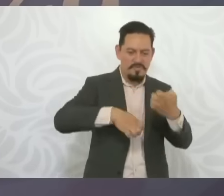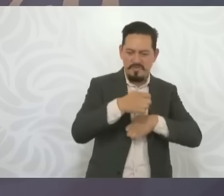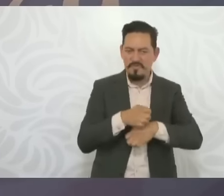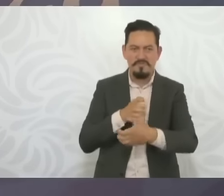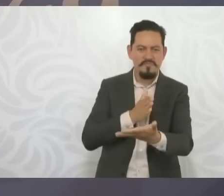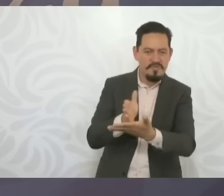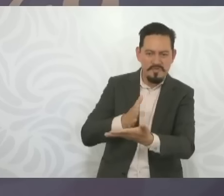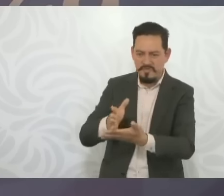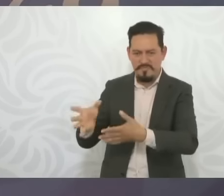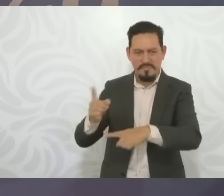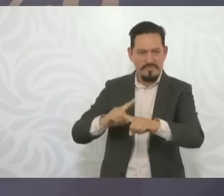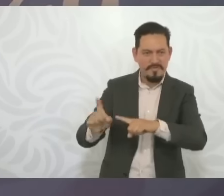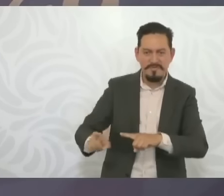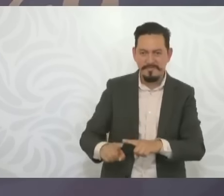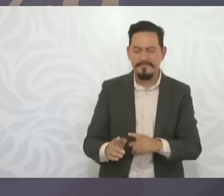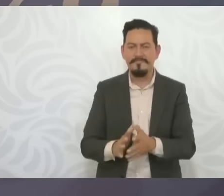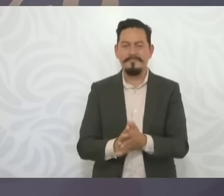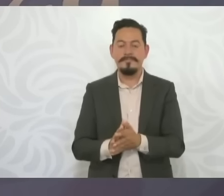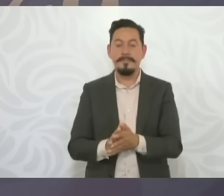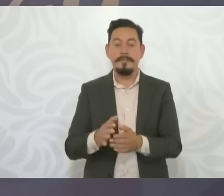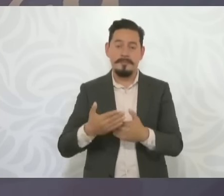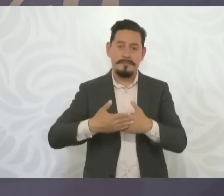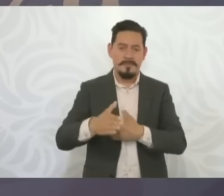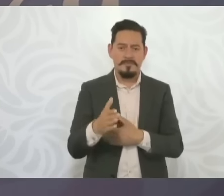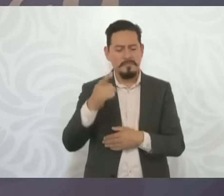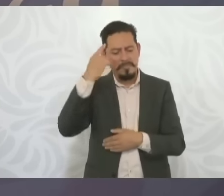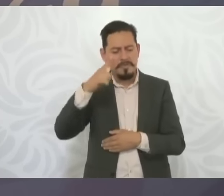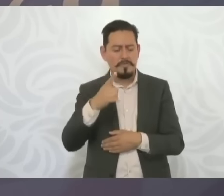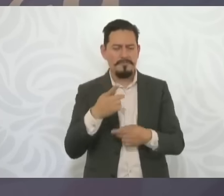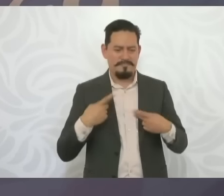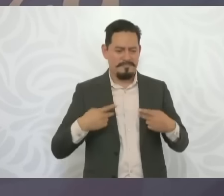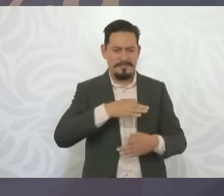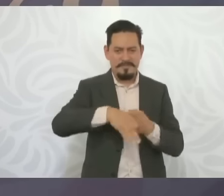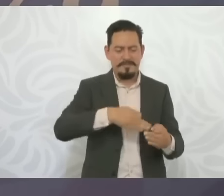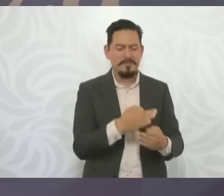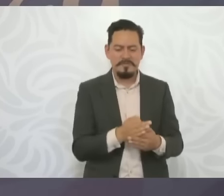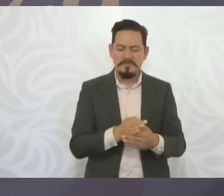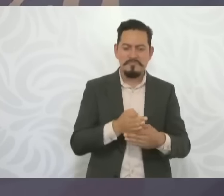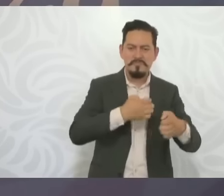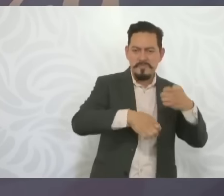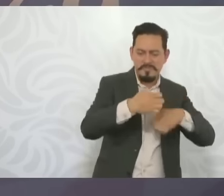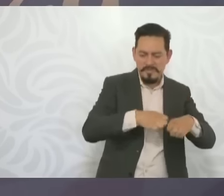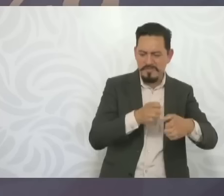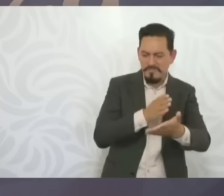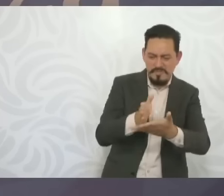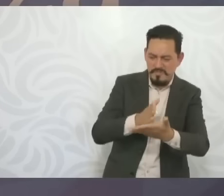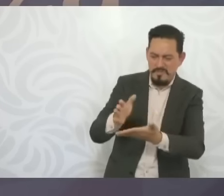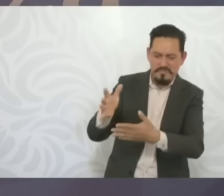frustrada por los malavarismos jurídicos que escamoteaban los avances constitucionales de 1917: